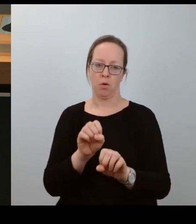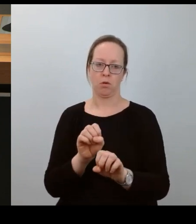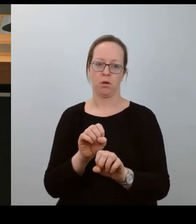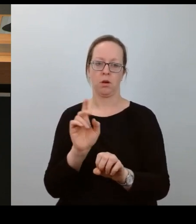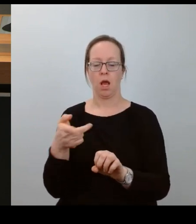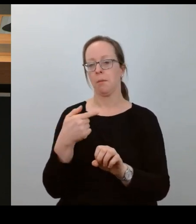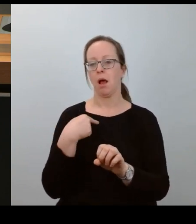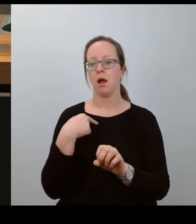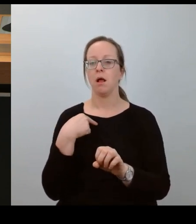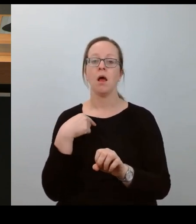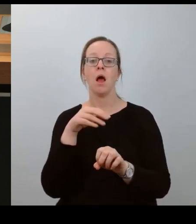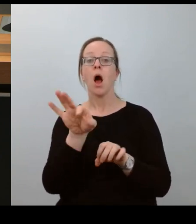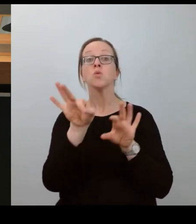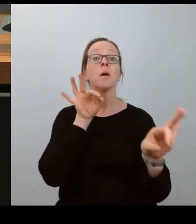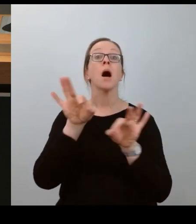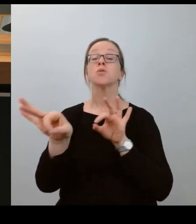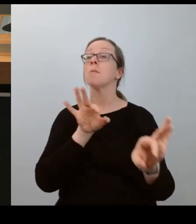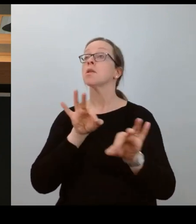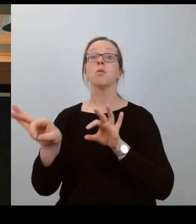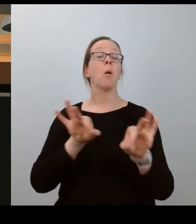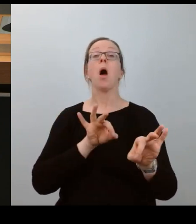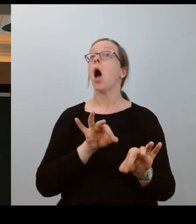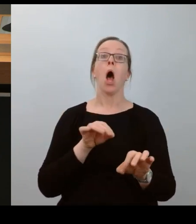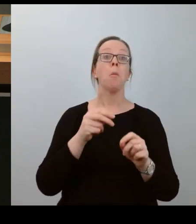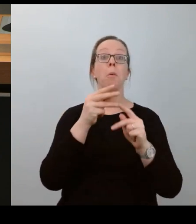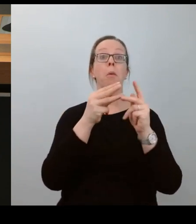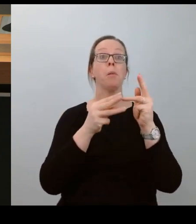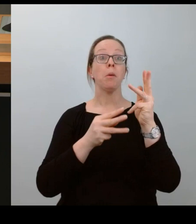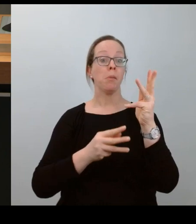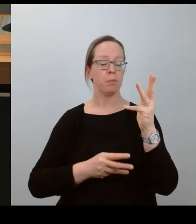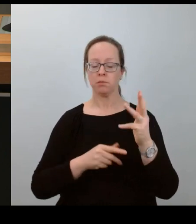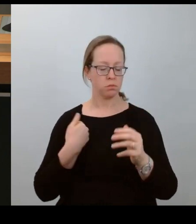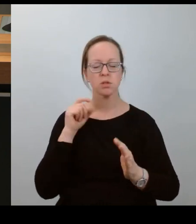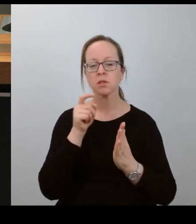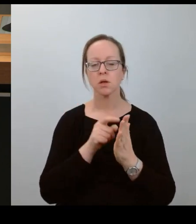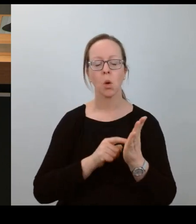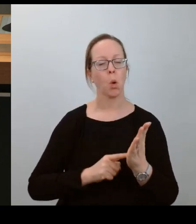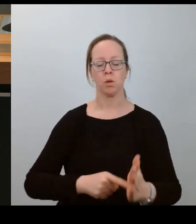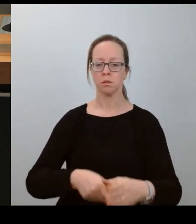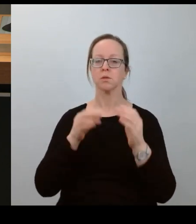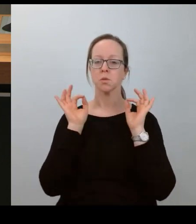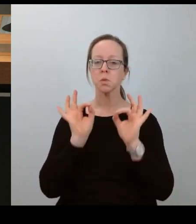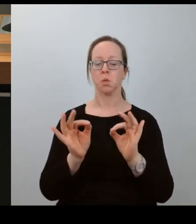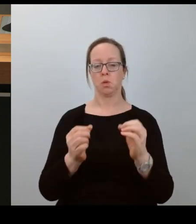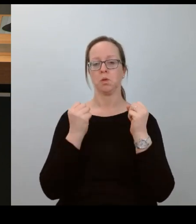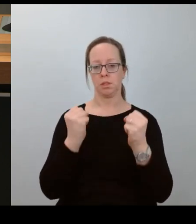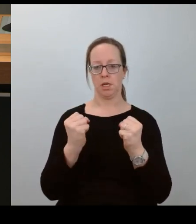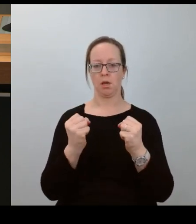wir alles gutzumachen, , sondern wir wollen das genau auseinandergesetzt haben, wollen das genau begründet haben.